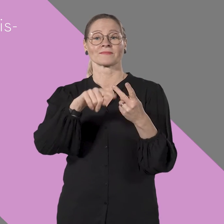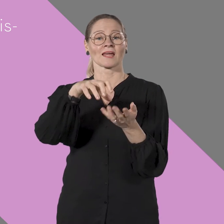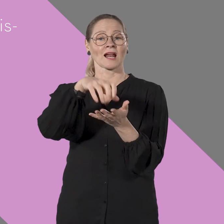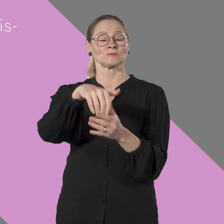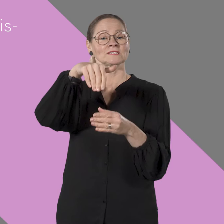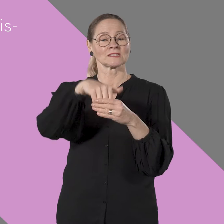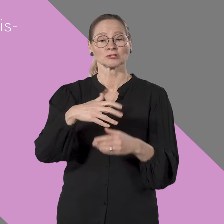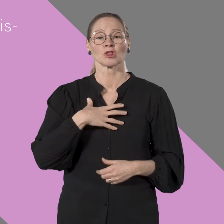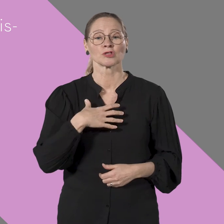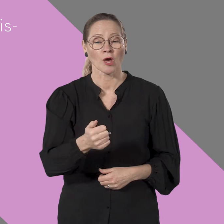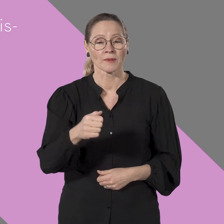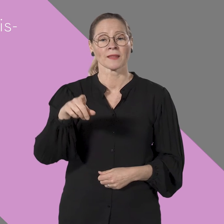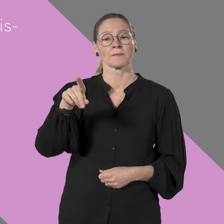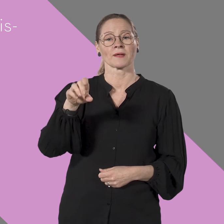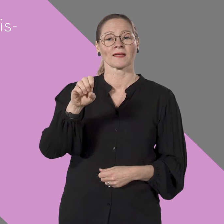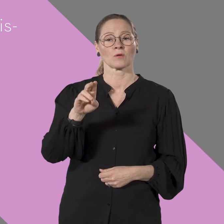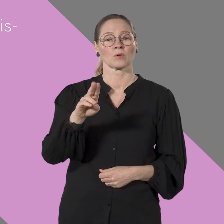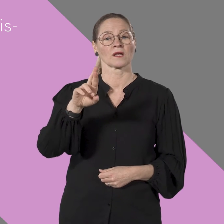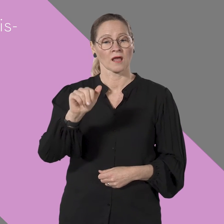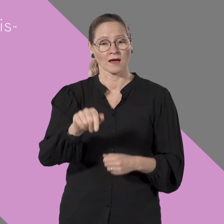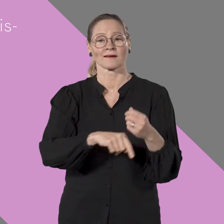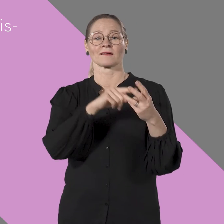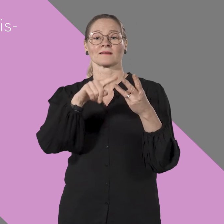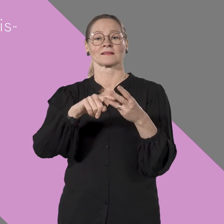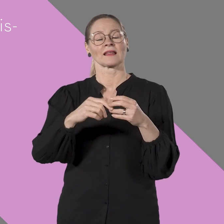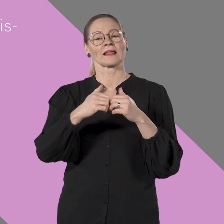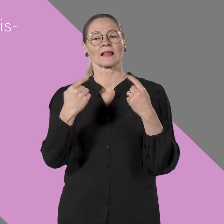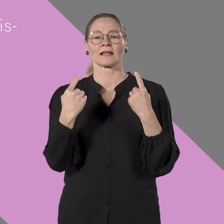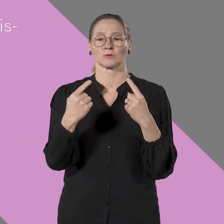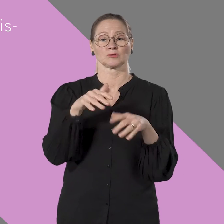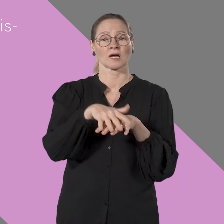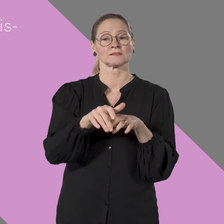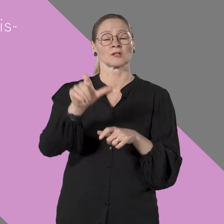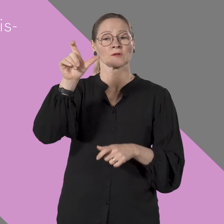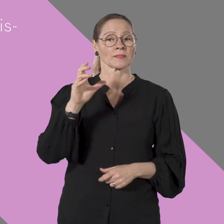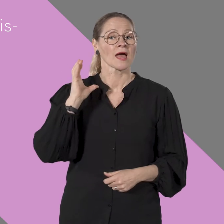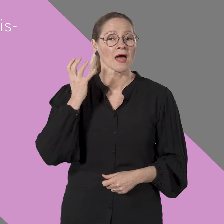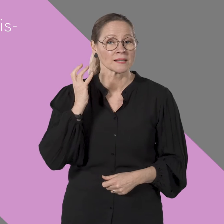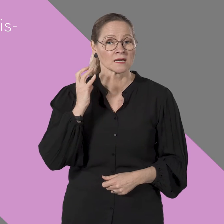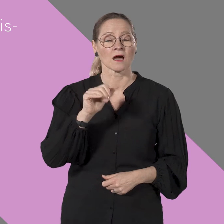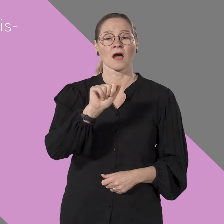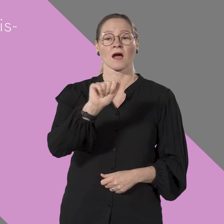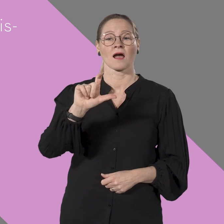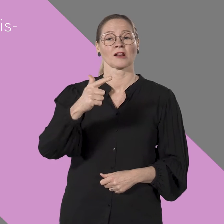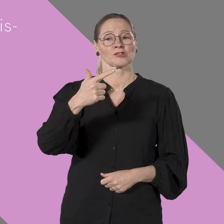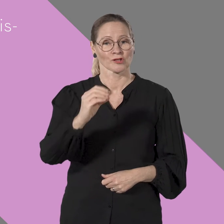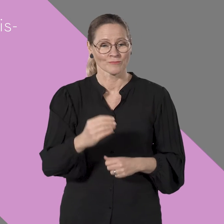hallituksen jäsen Tomi Peura ja erityisasiantuntija Annika Aalto.